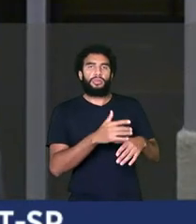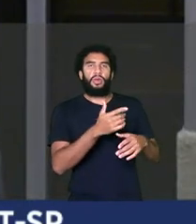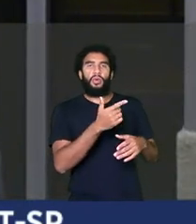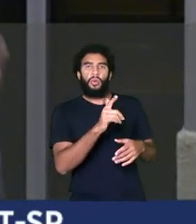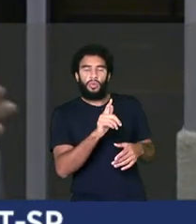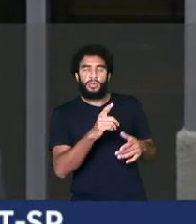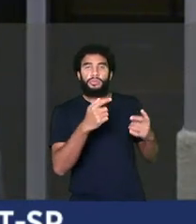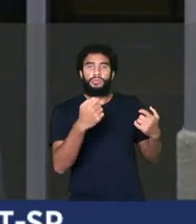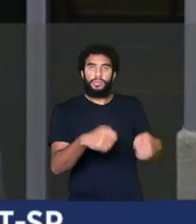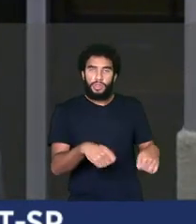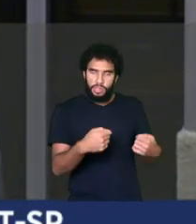COBERTURA DEVA SER UM EXEMPLO, OU SEJA, AQUILO É UM EXEMPLO